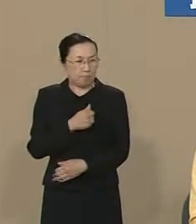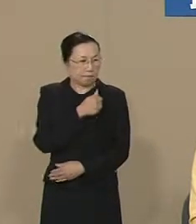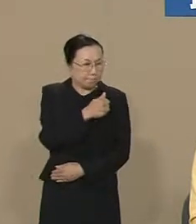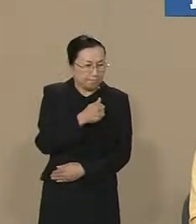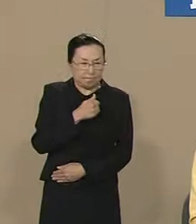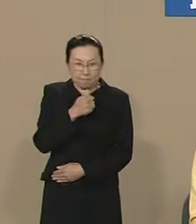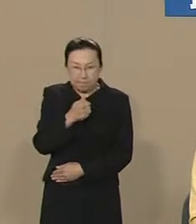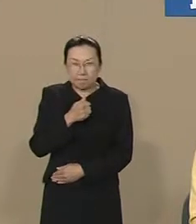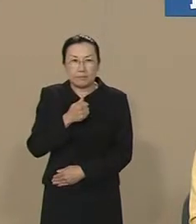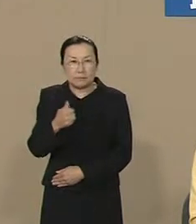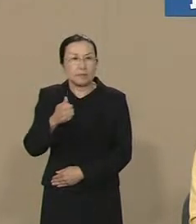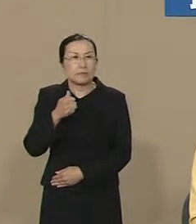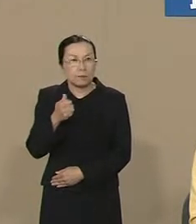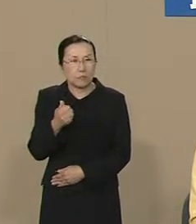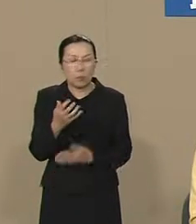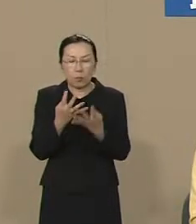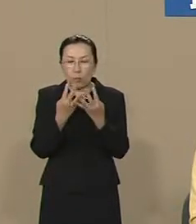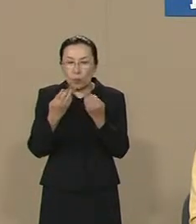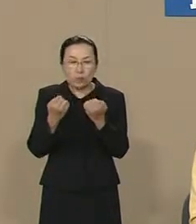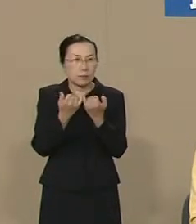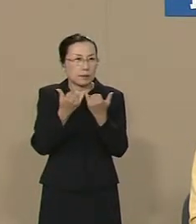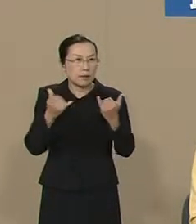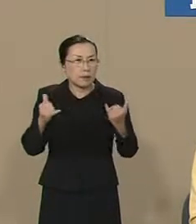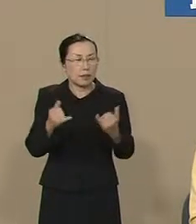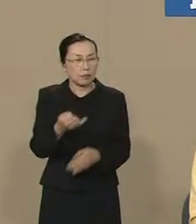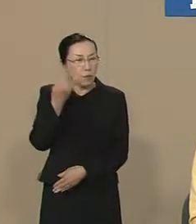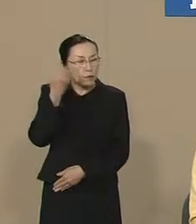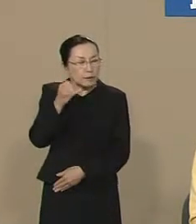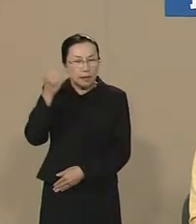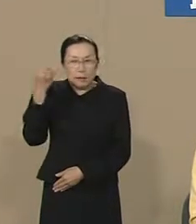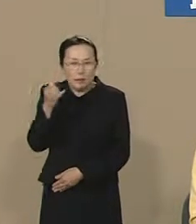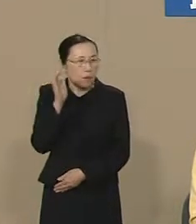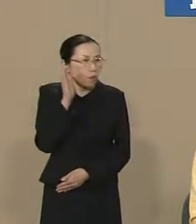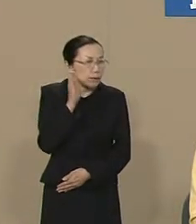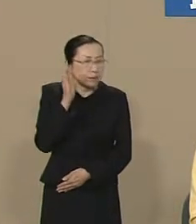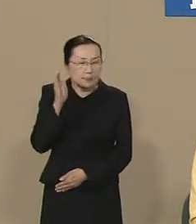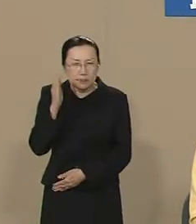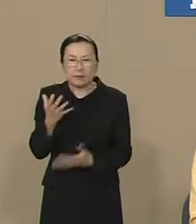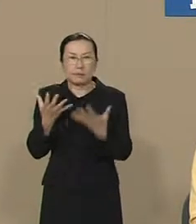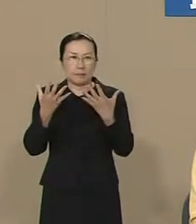多くの方々の率直なご意見を 聞いてまいりました｡